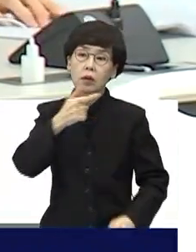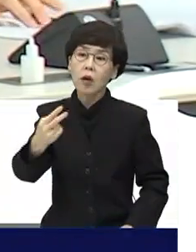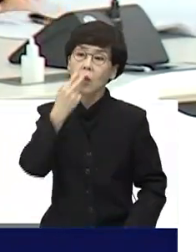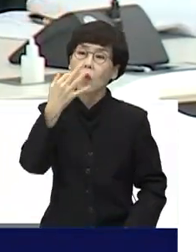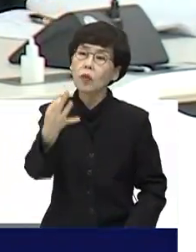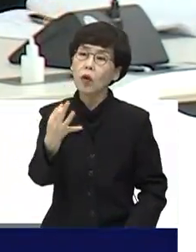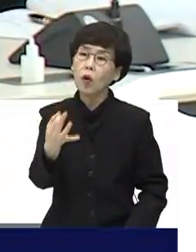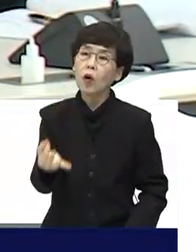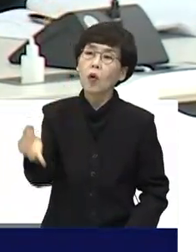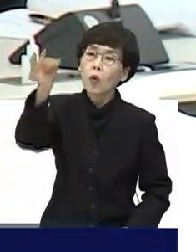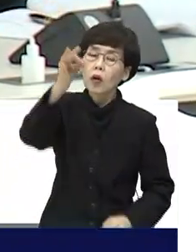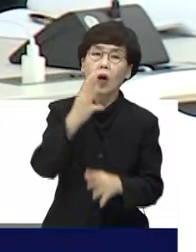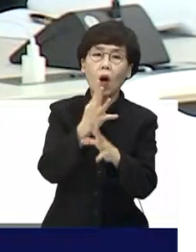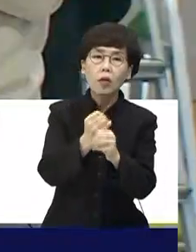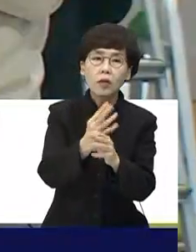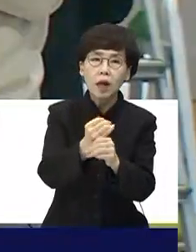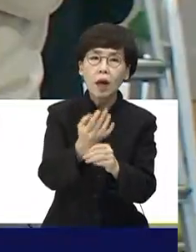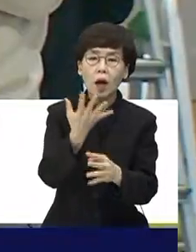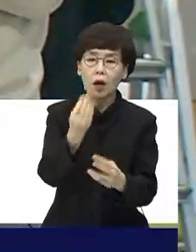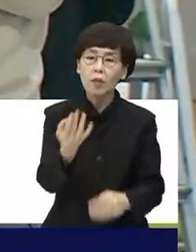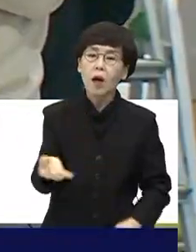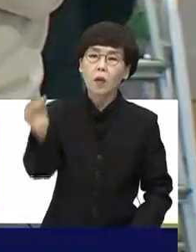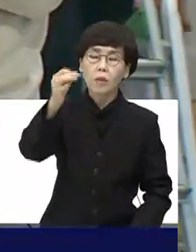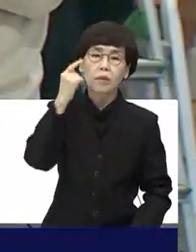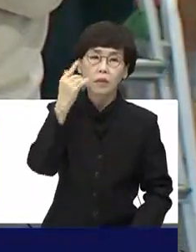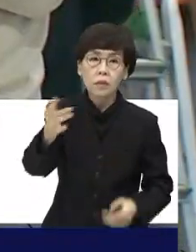언제 얼마나 올릴 것인가에 대한 구체적인 수치는 빠졌습니다.